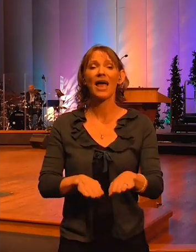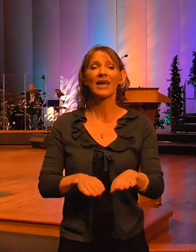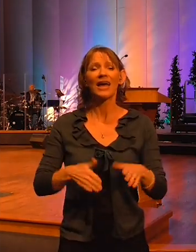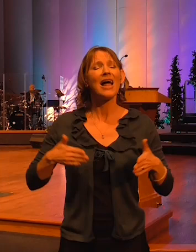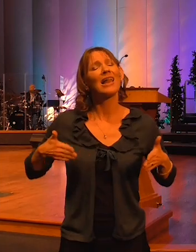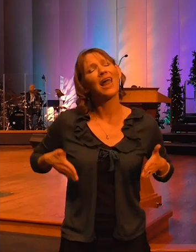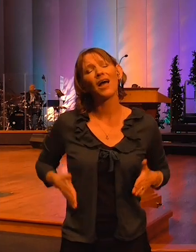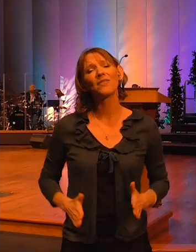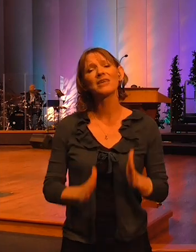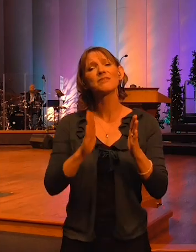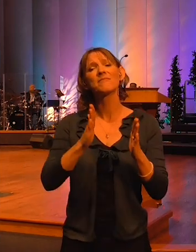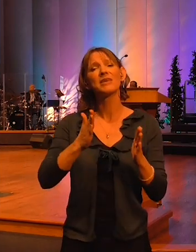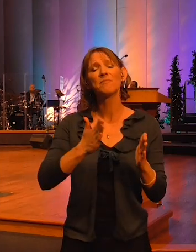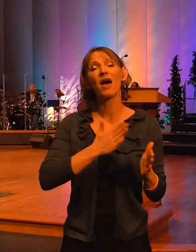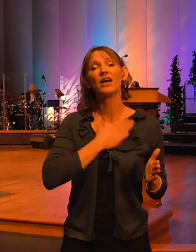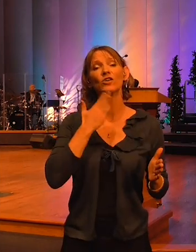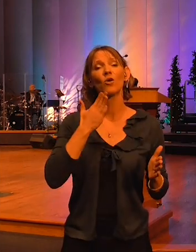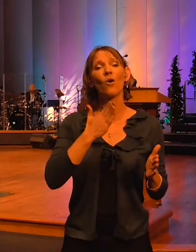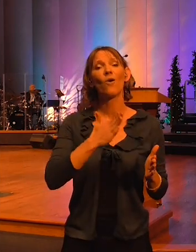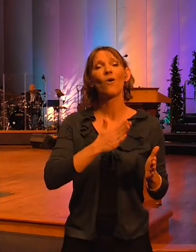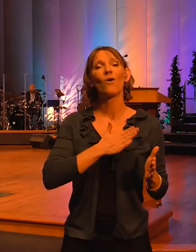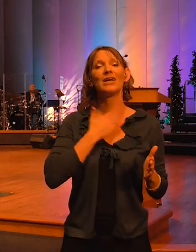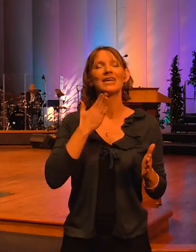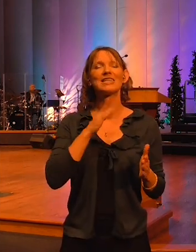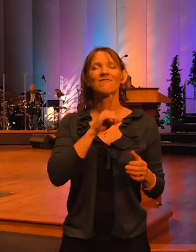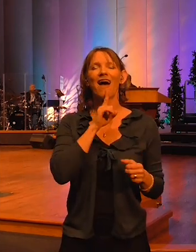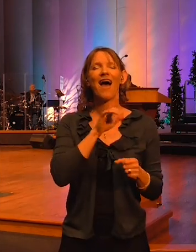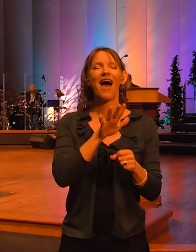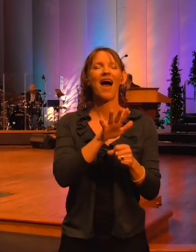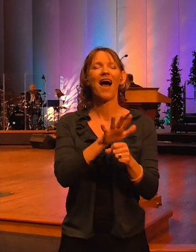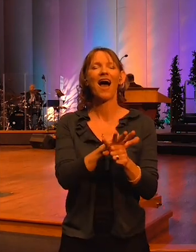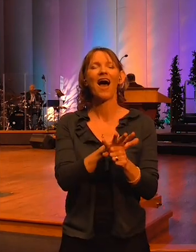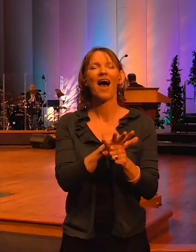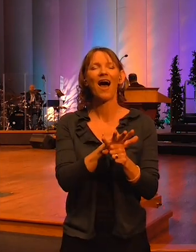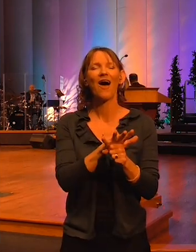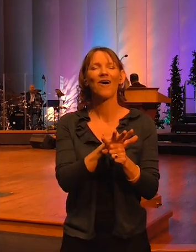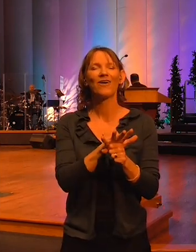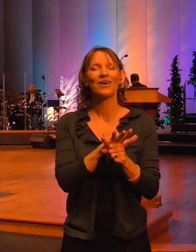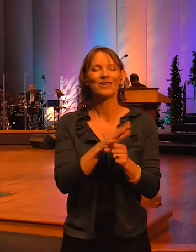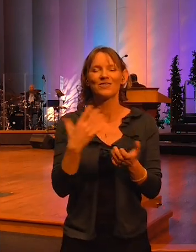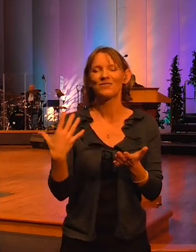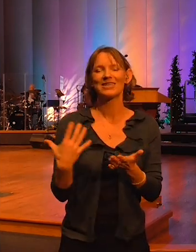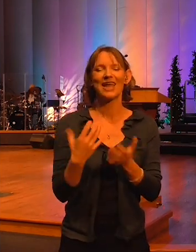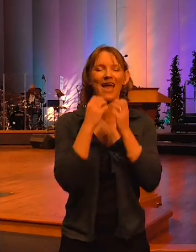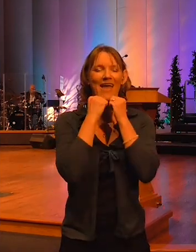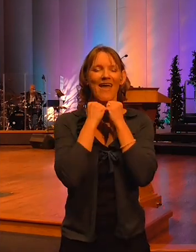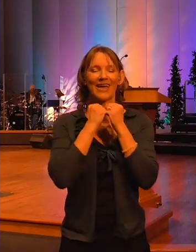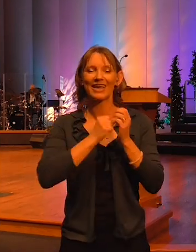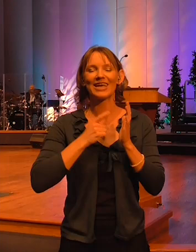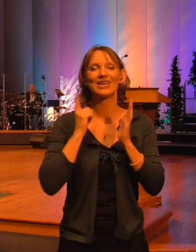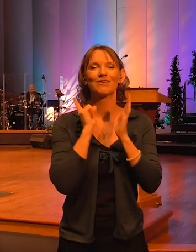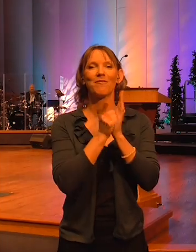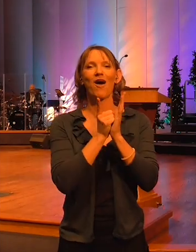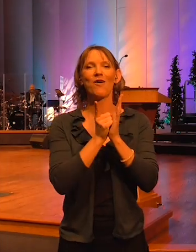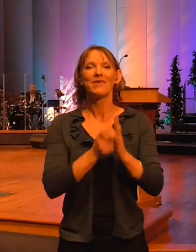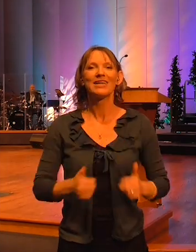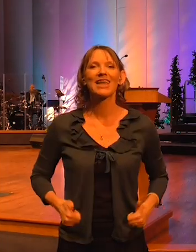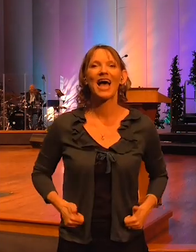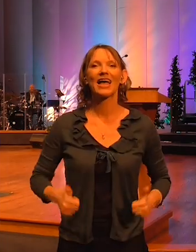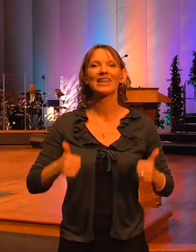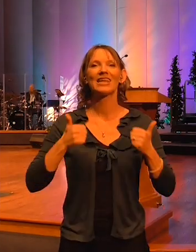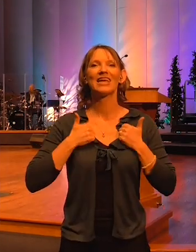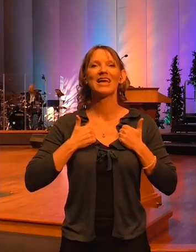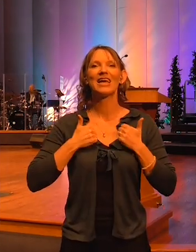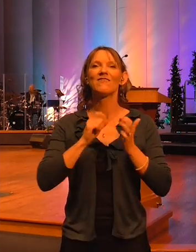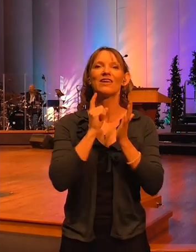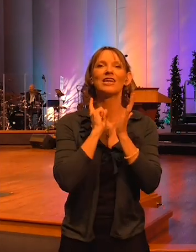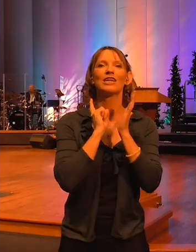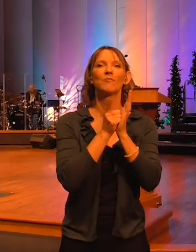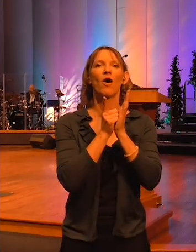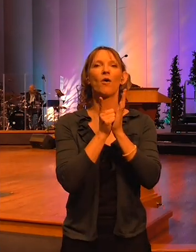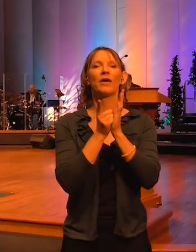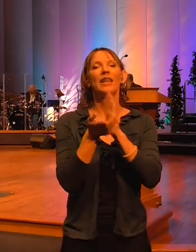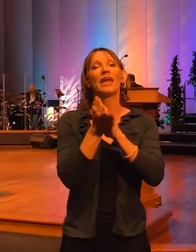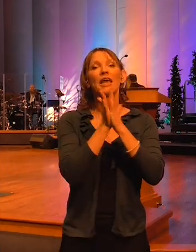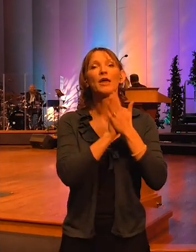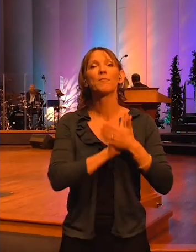este sea mi alma encontrada para tomar cada momento y vivir cada momento en paz